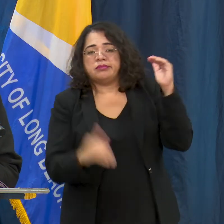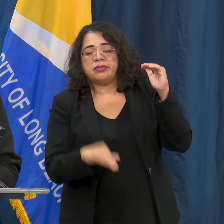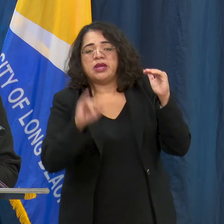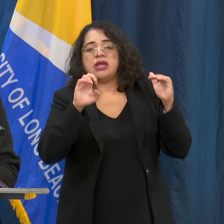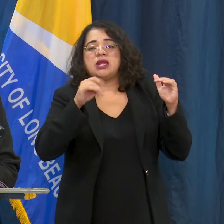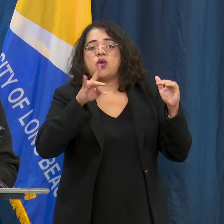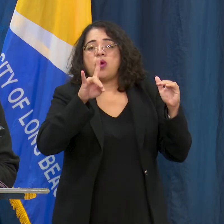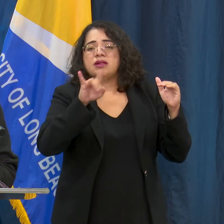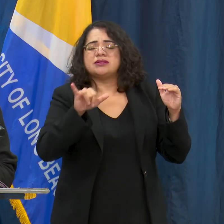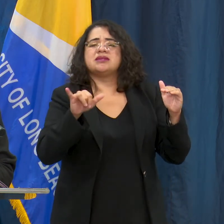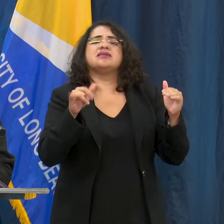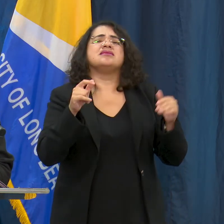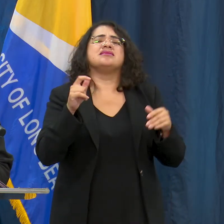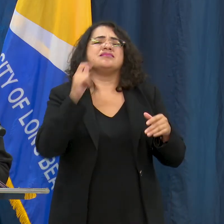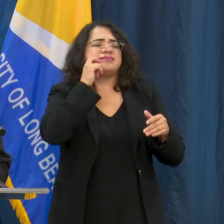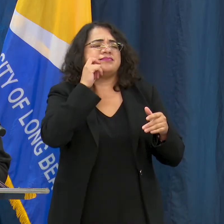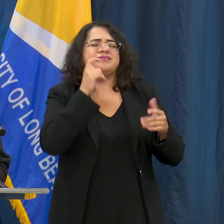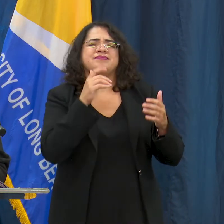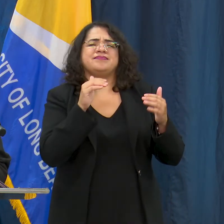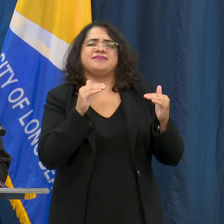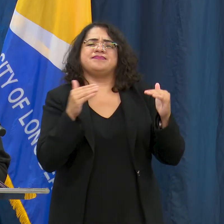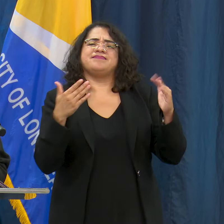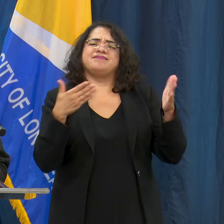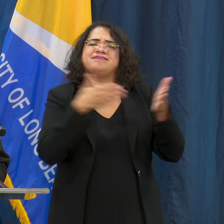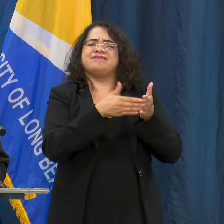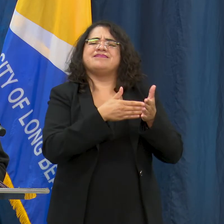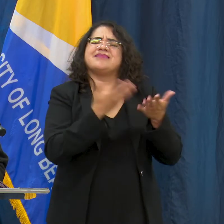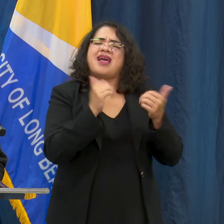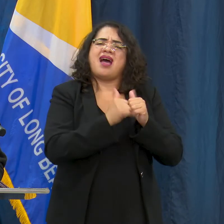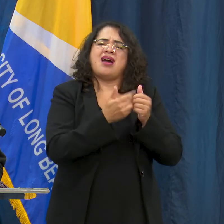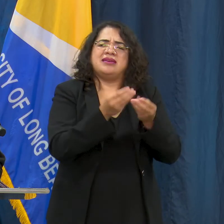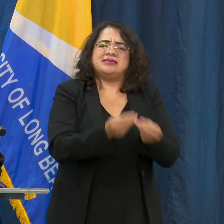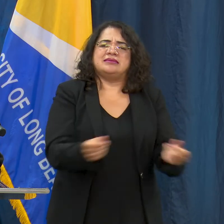información sobre la sesión el martes hace como las fetches llores para las